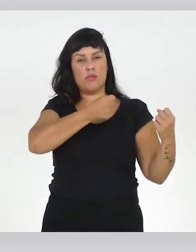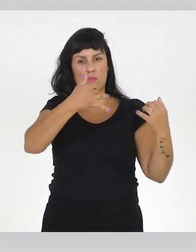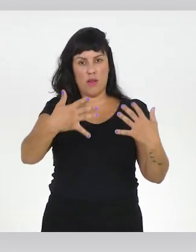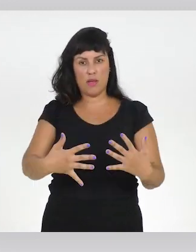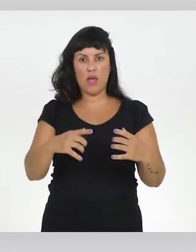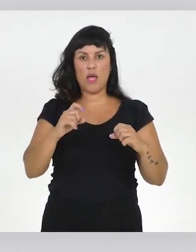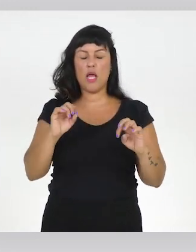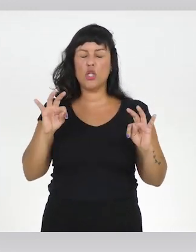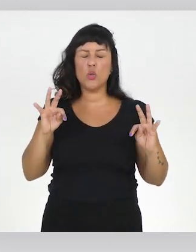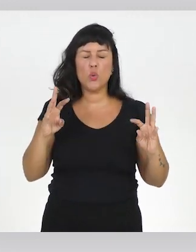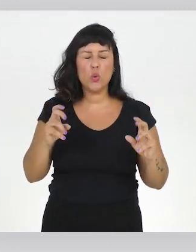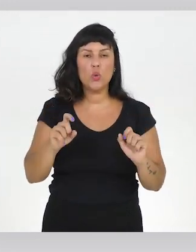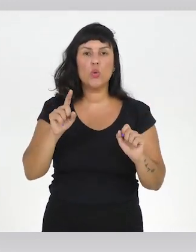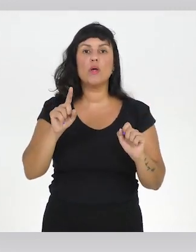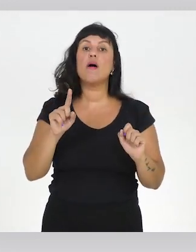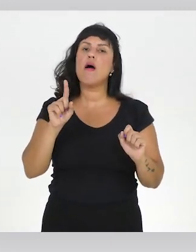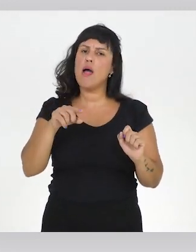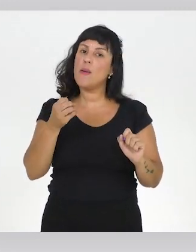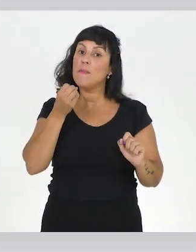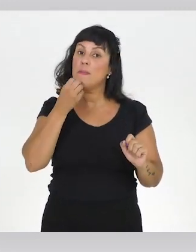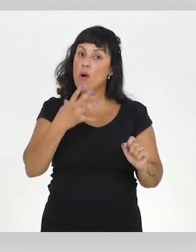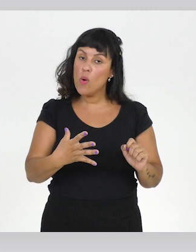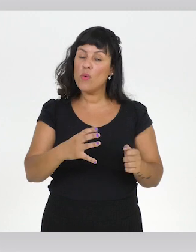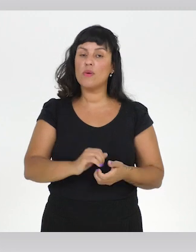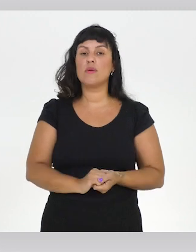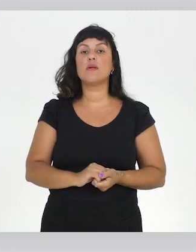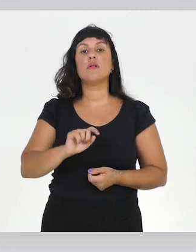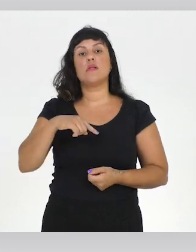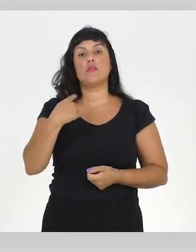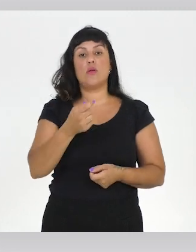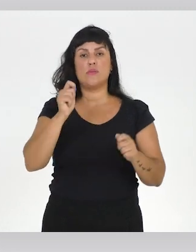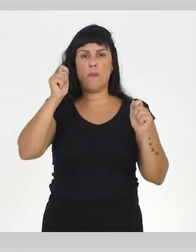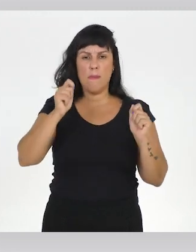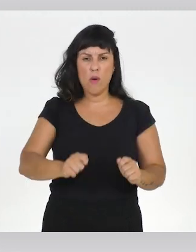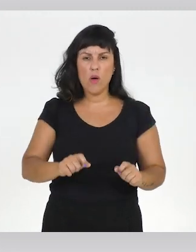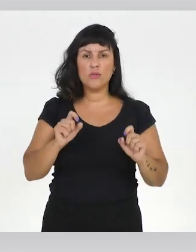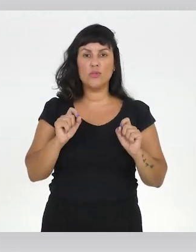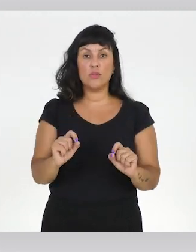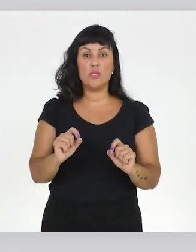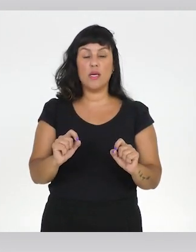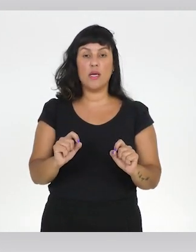técnicas e outros aparelhos para o tratamento dos pacientes com dor crônica.